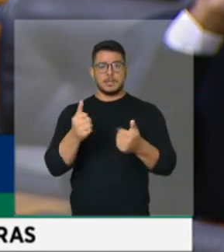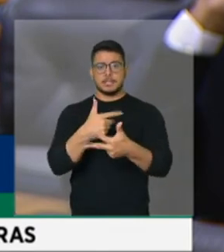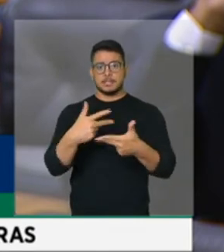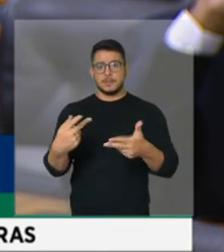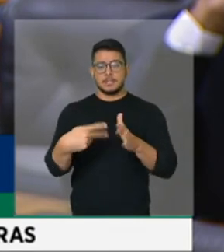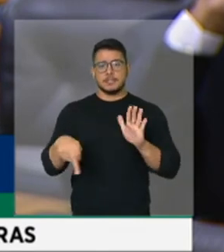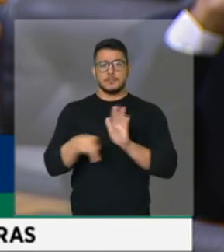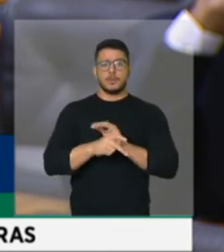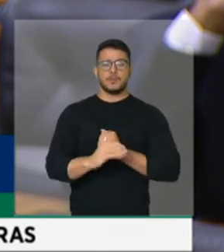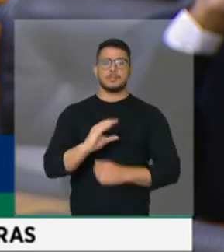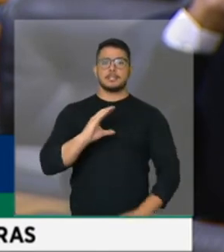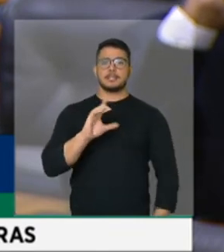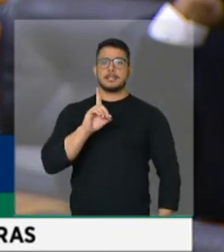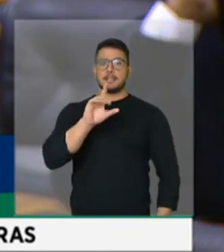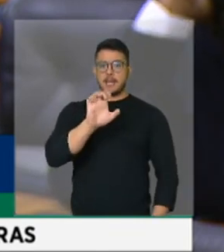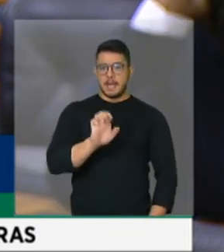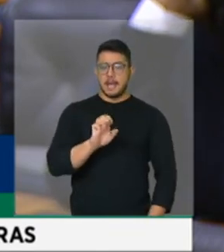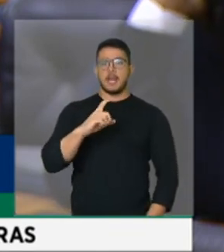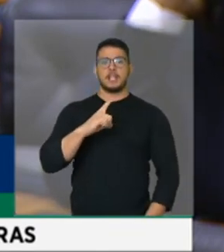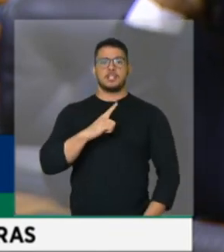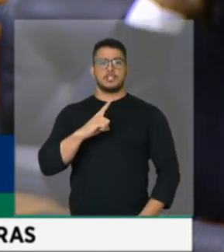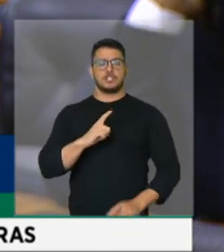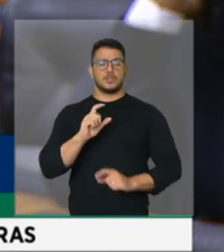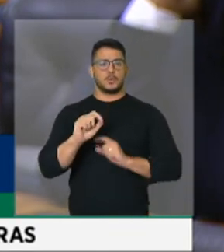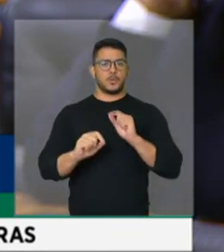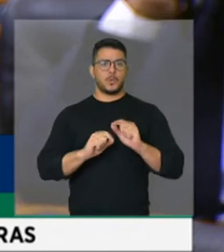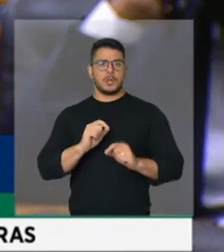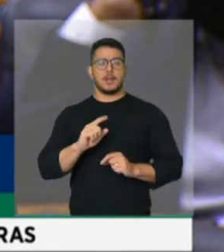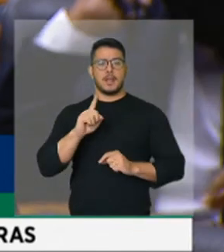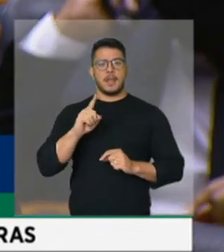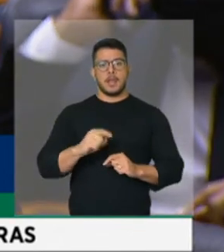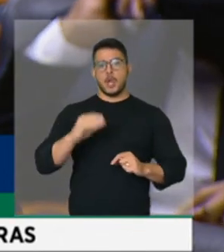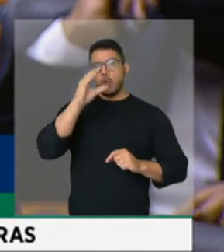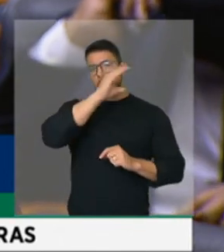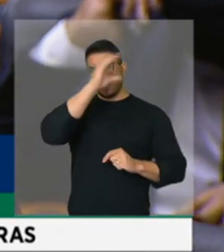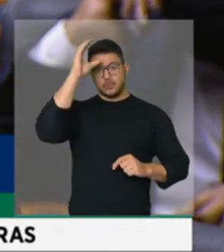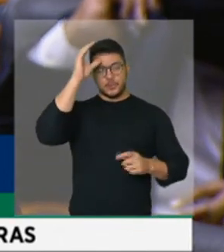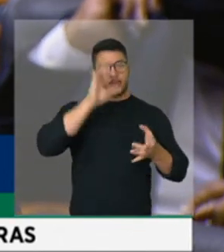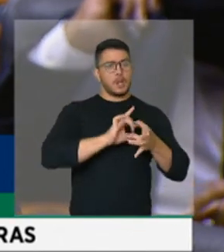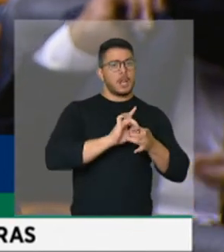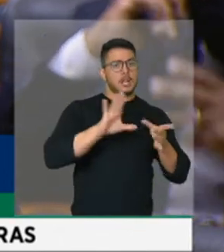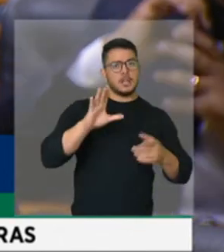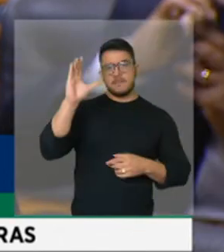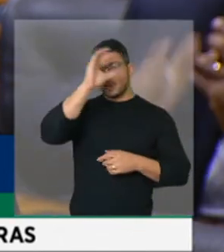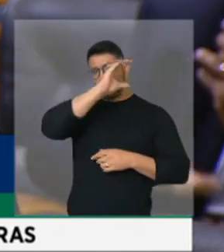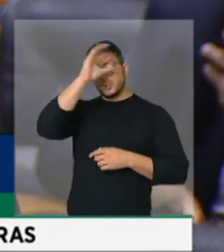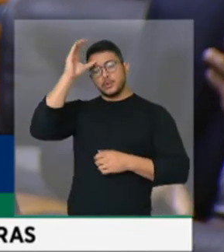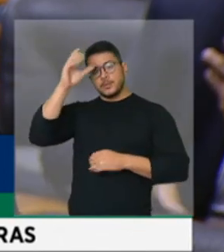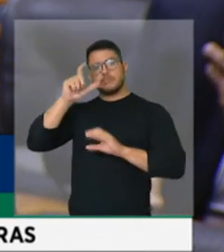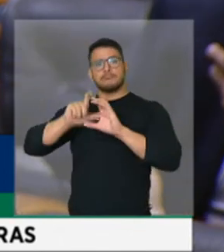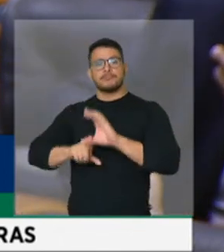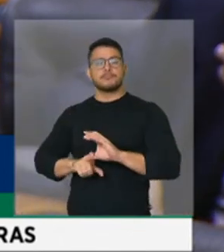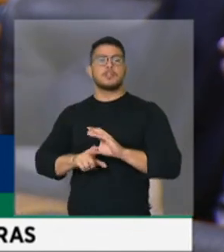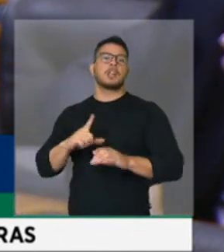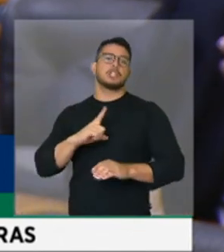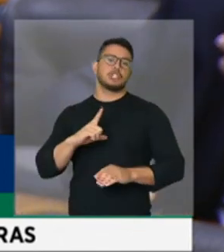DIRECIONADO DA CDE QUE ERA COMPARTILHADO ENTRE O CONSUMIDOR LIVRE E O CATIVO, PRA BENEFICIAR APENAS OS CONSUMIDORES CATIVOS QUE SÃO